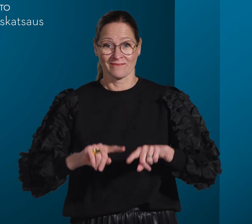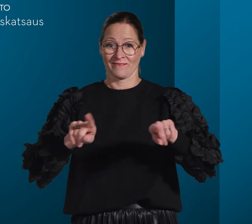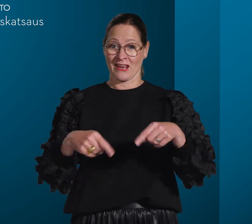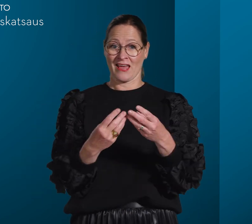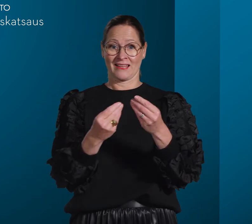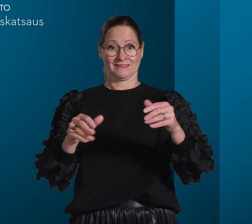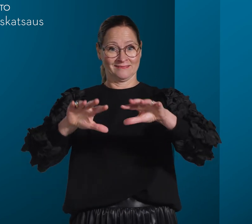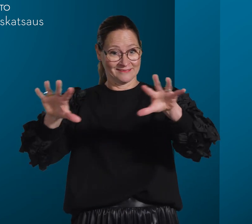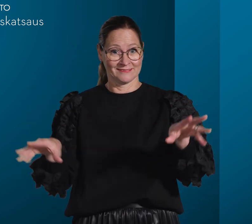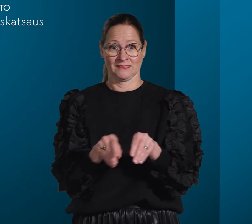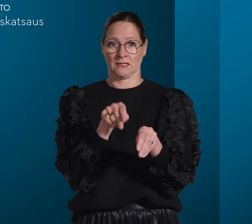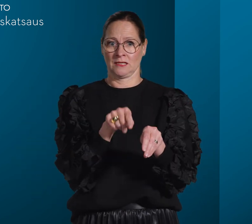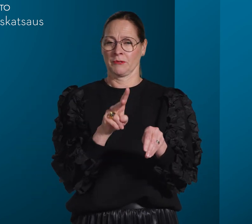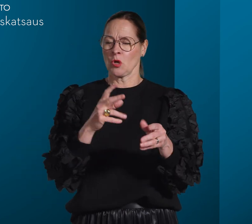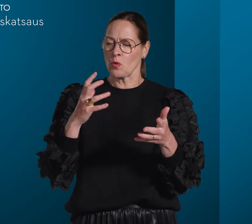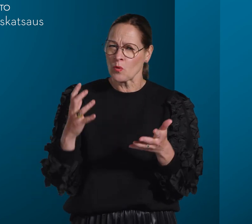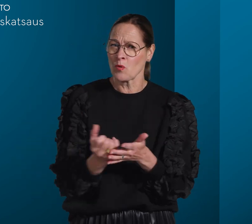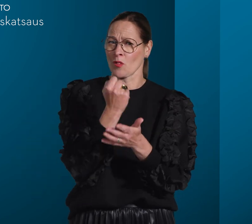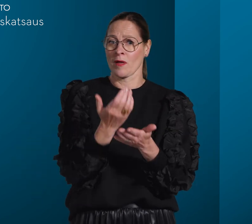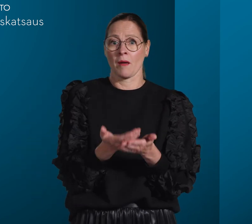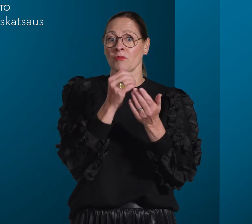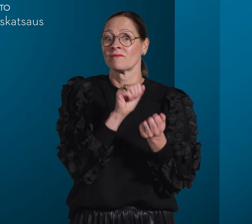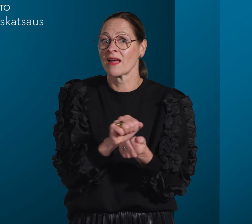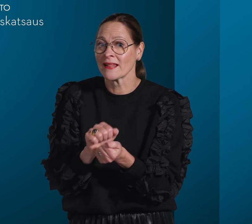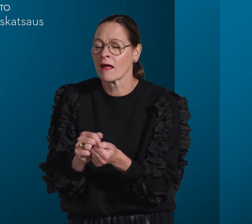Videoaineistokokoelma on hyödyllinen apuväline -